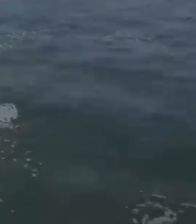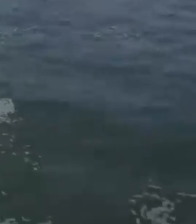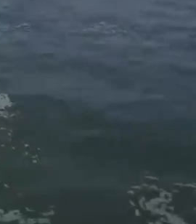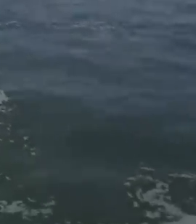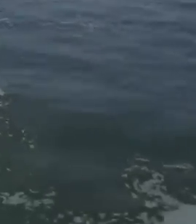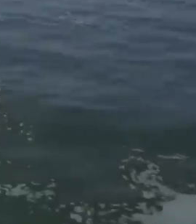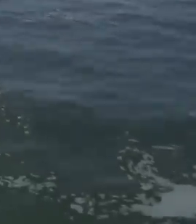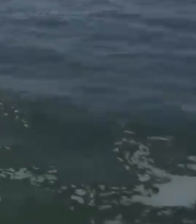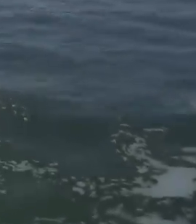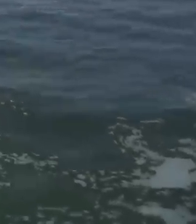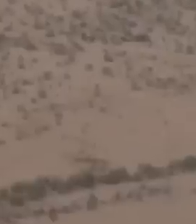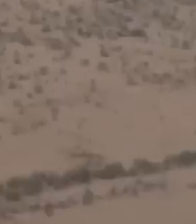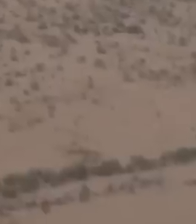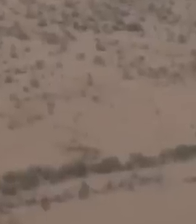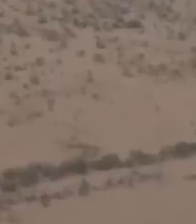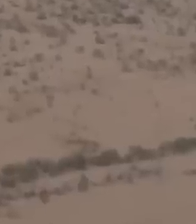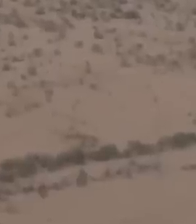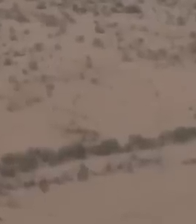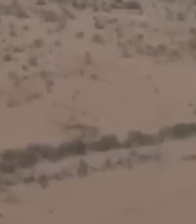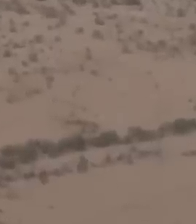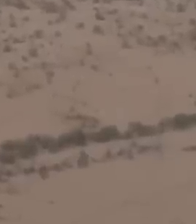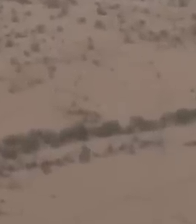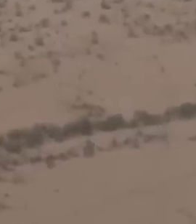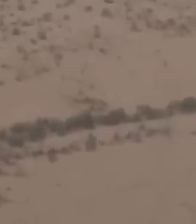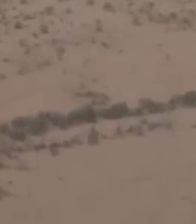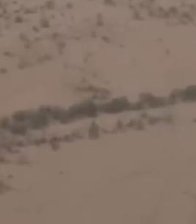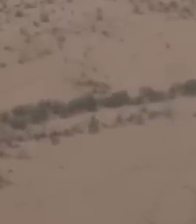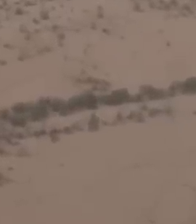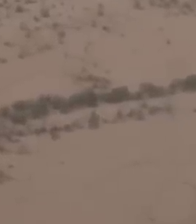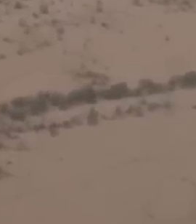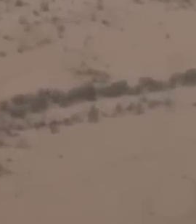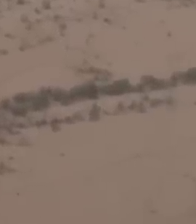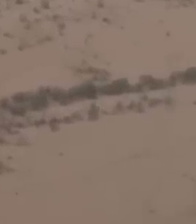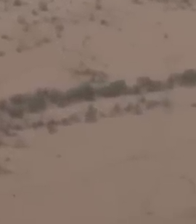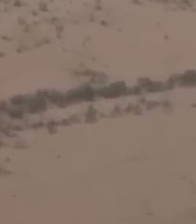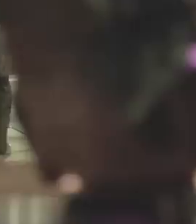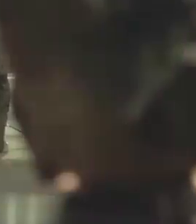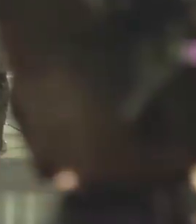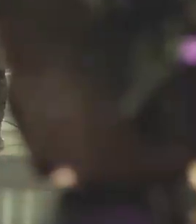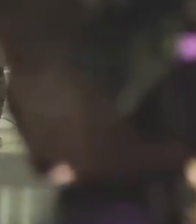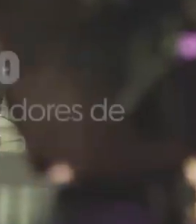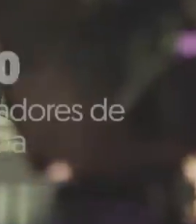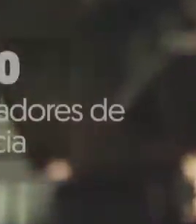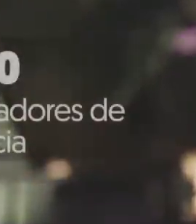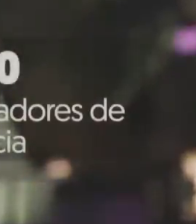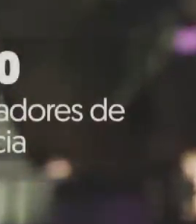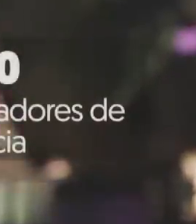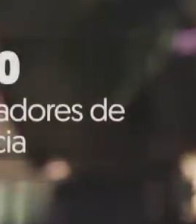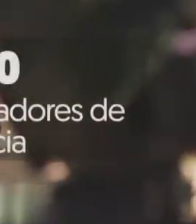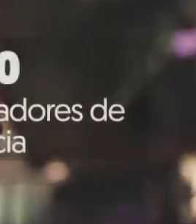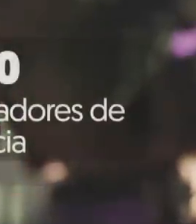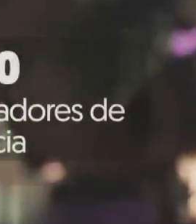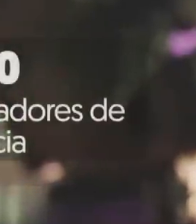el gobierno de México obteniéndose entre otros los siguientes resultados la detención de 7720